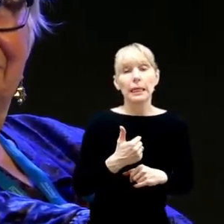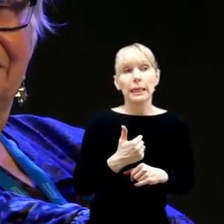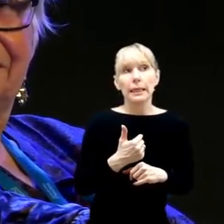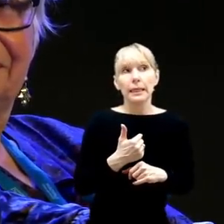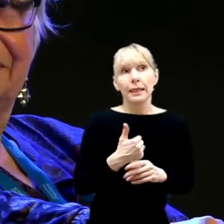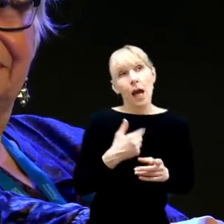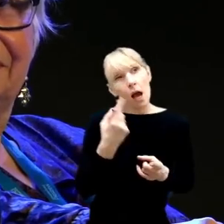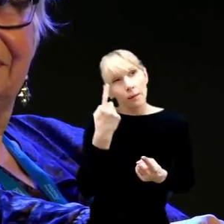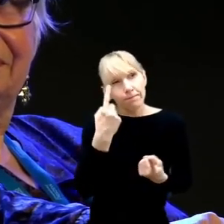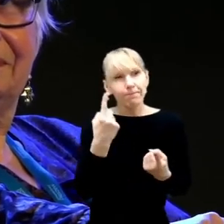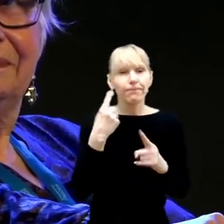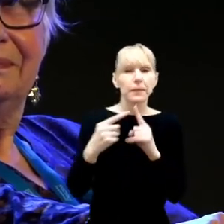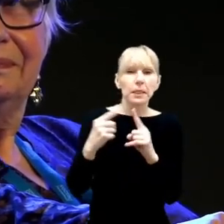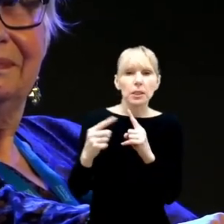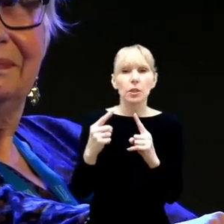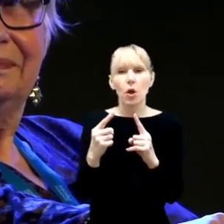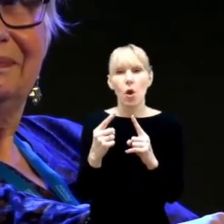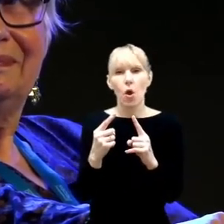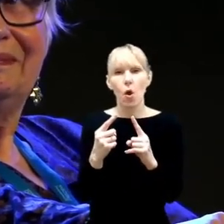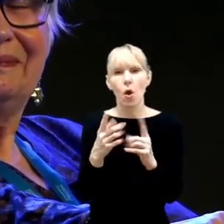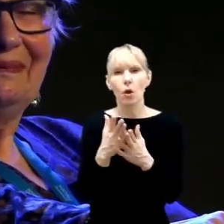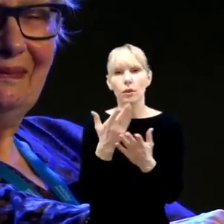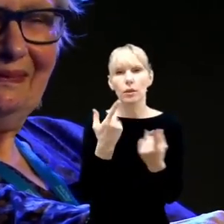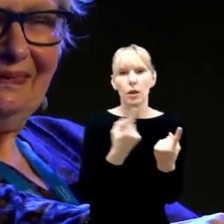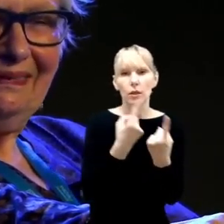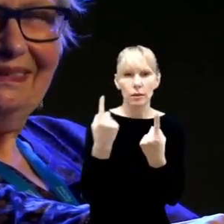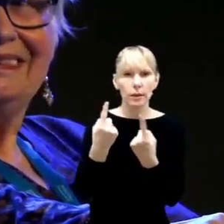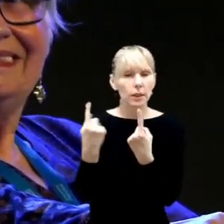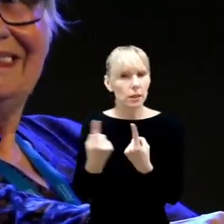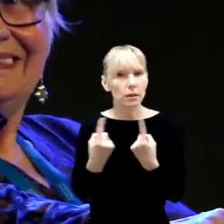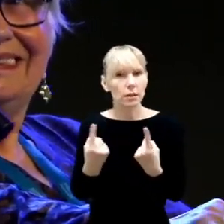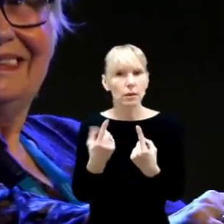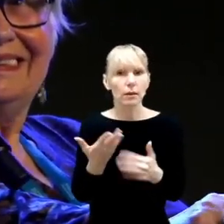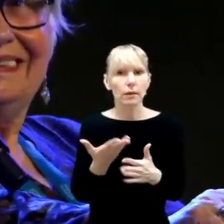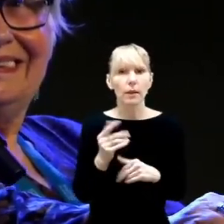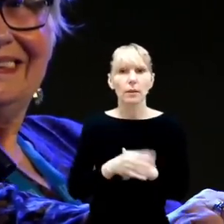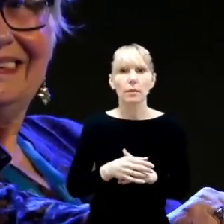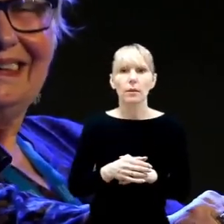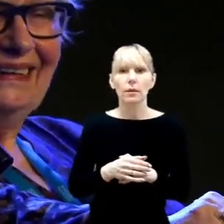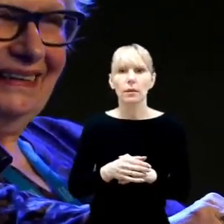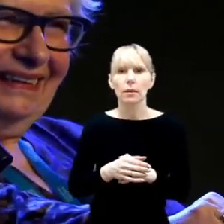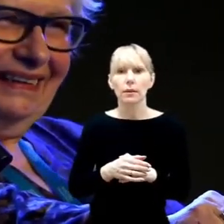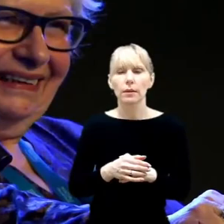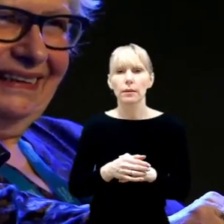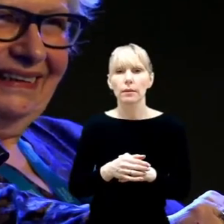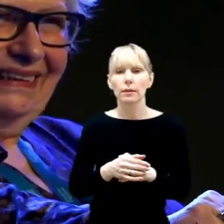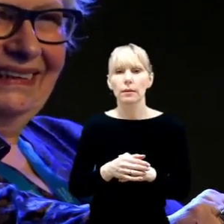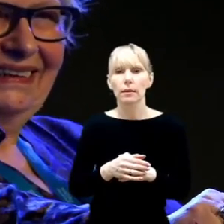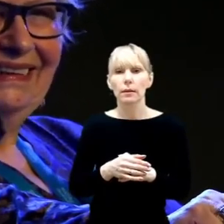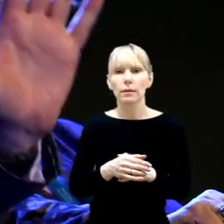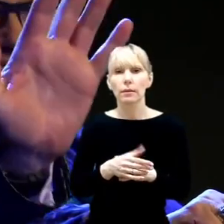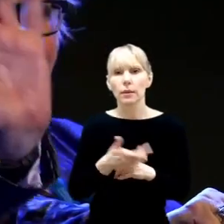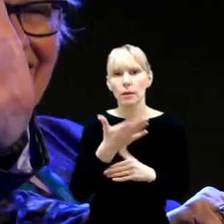pewnych sytuacji, więc myślę, że szczególnie Panie mi wybaczą, że w paru miejscach powiem zbyt ostro,